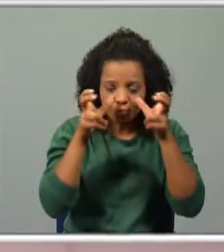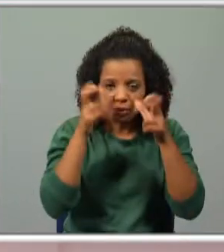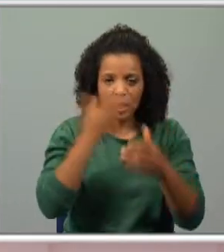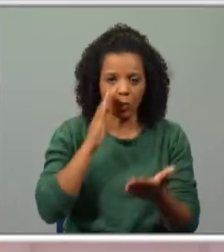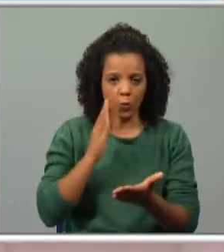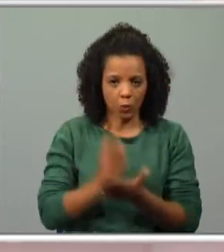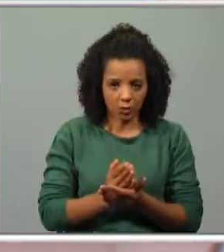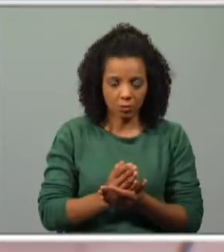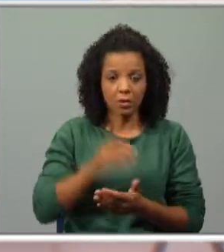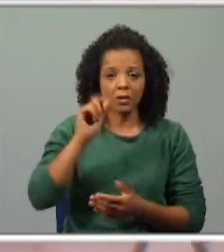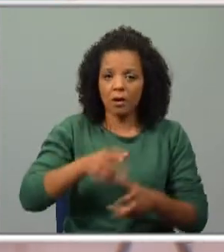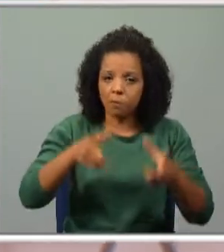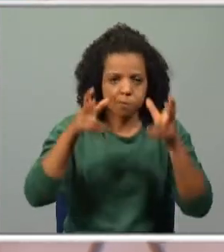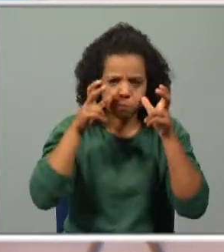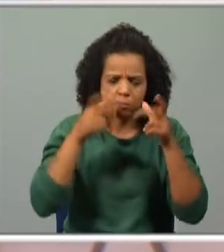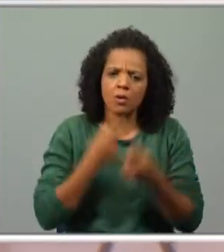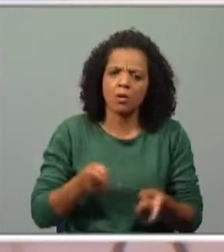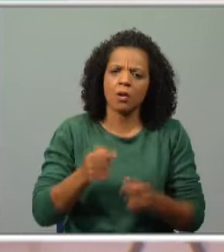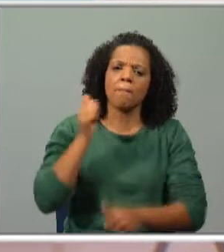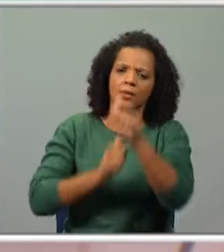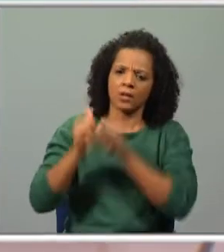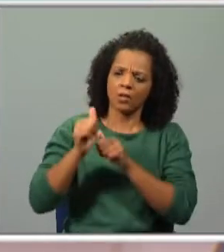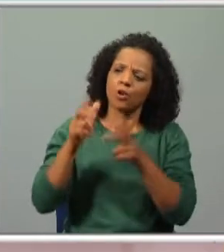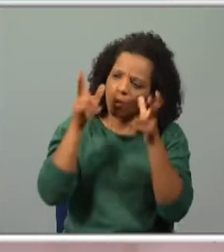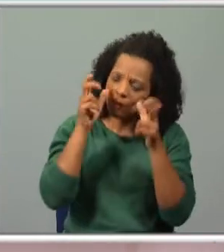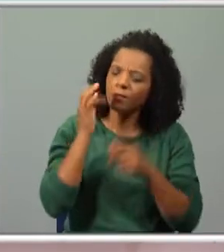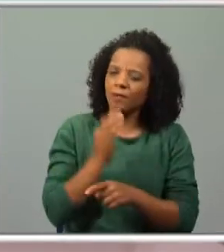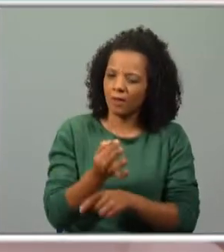bloco E isso não houve isto volta atrás vai lá ouvir porque vale a pena 阻止那並沒有發生回去去聽，因為它值得